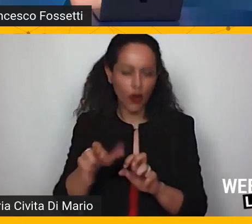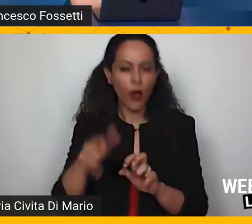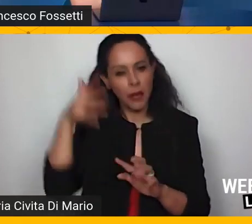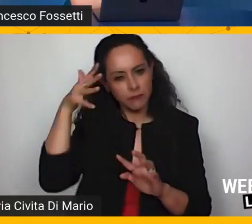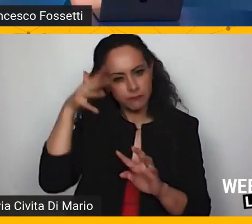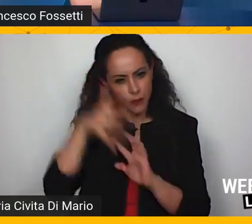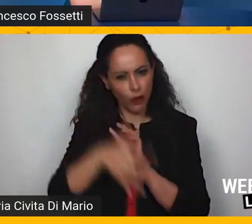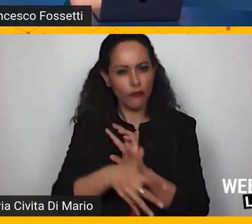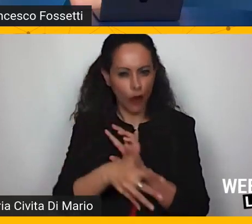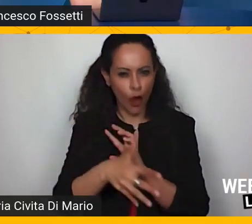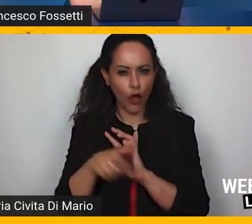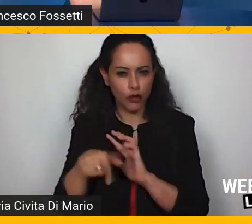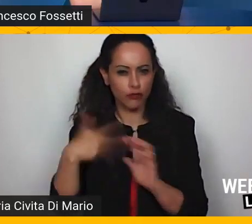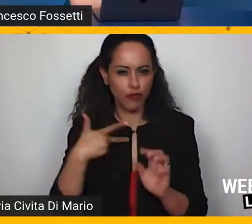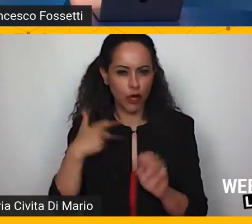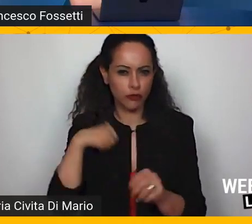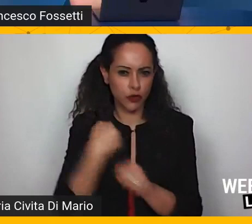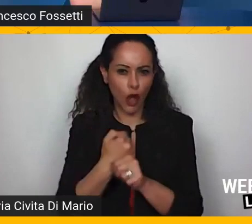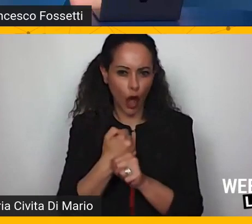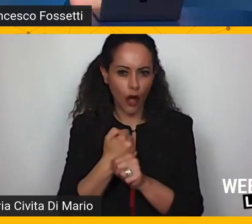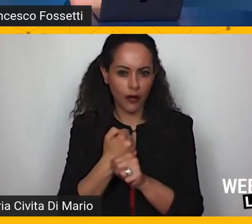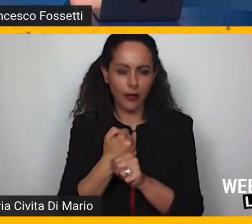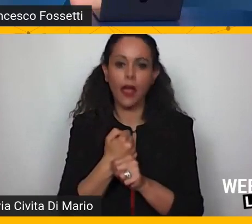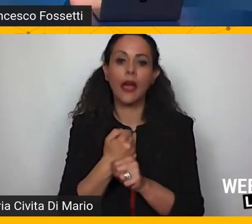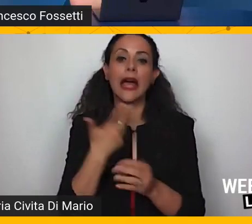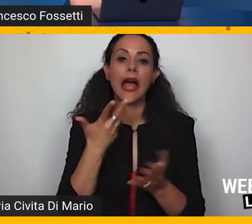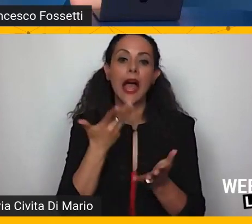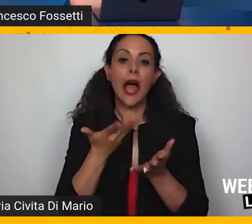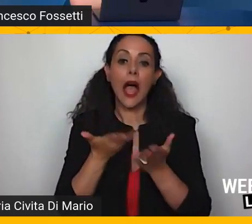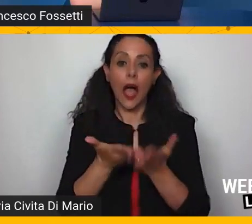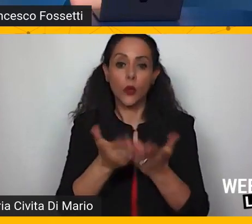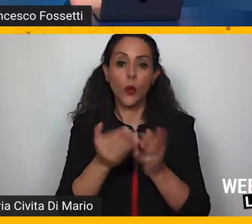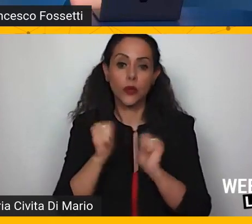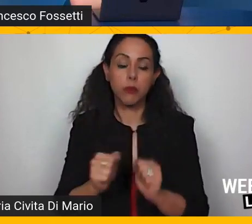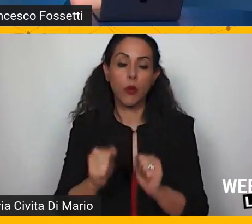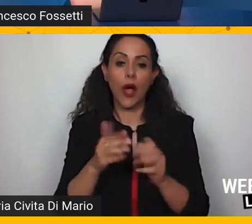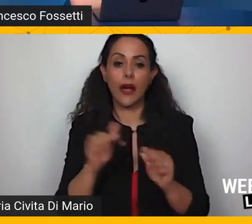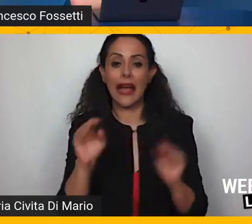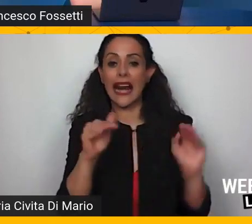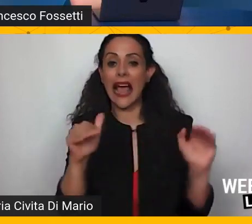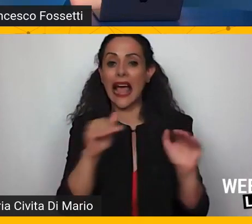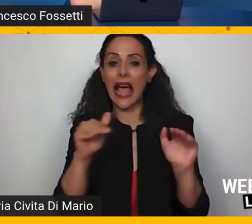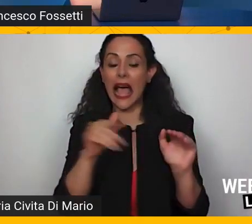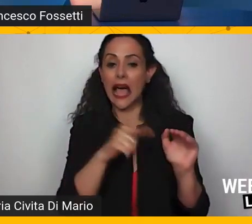molto profonde e che possono